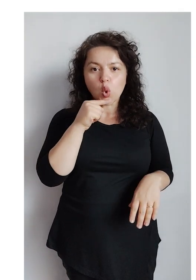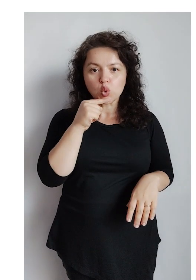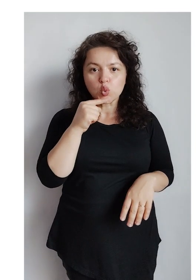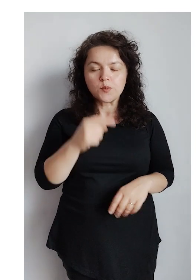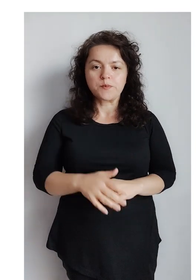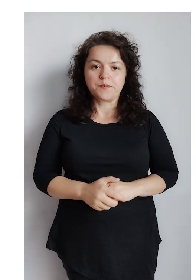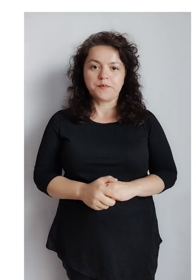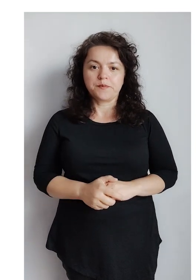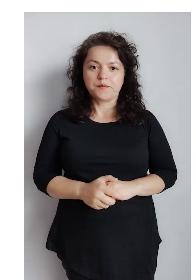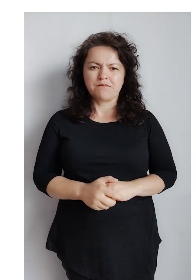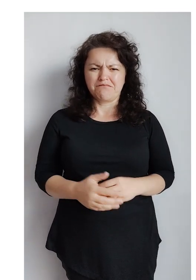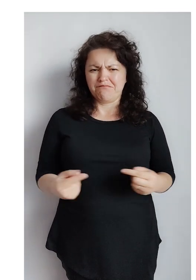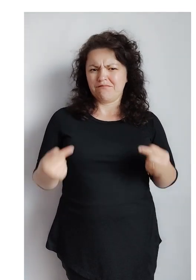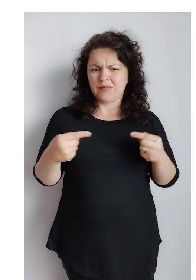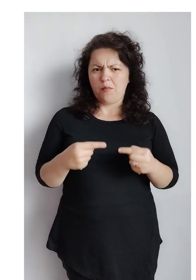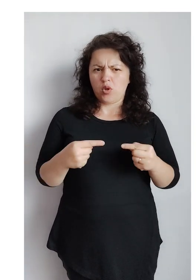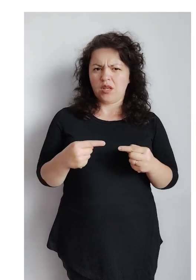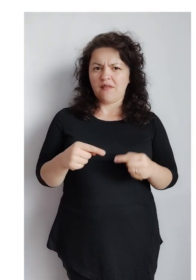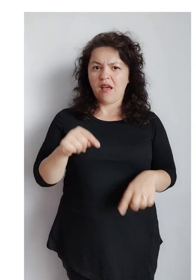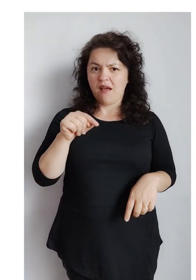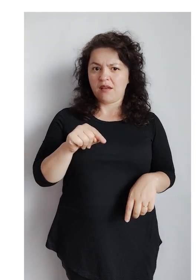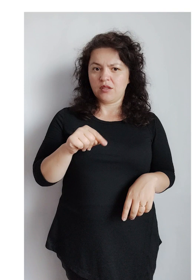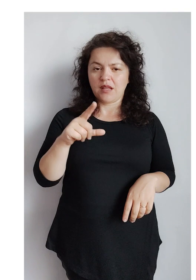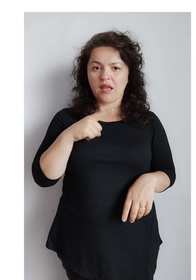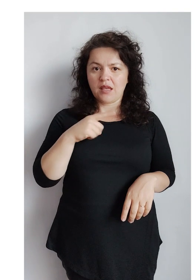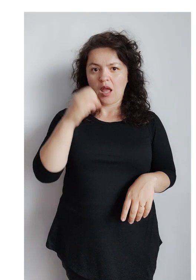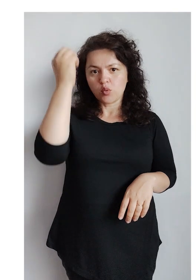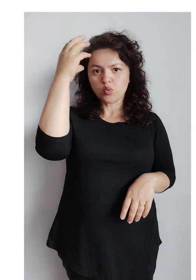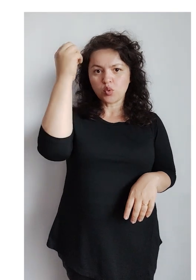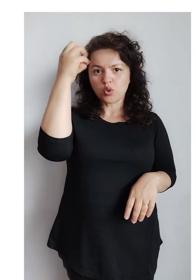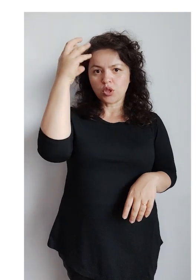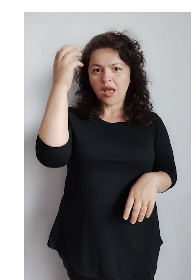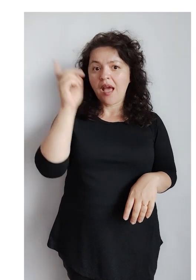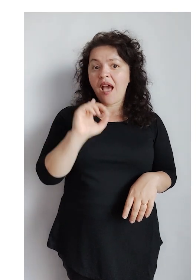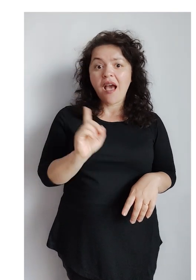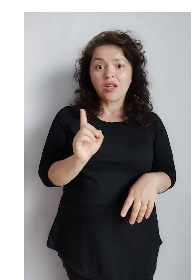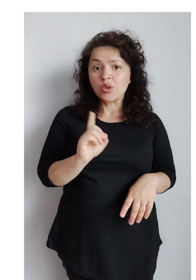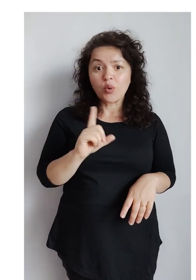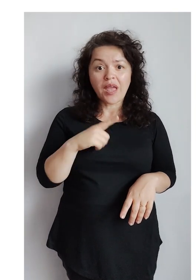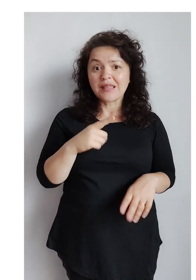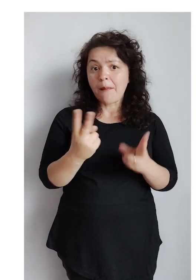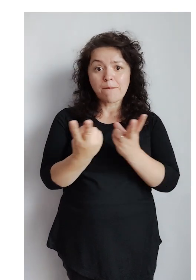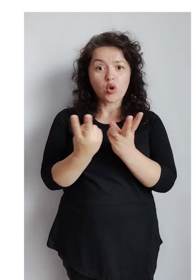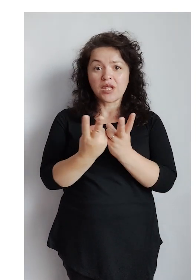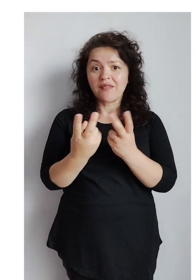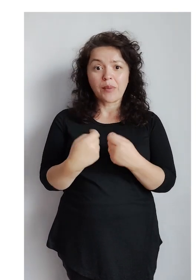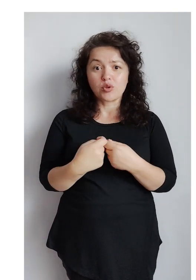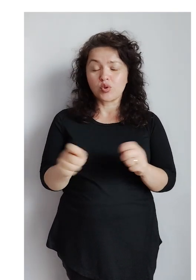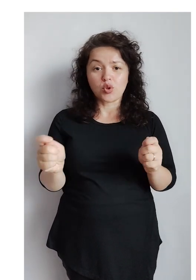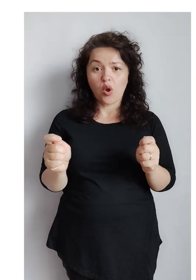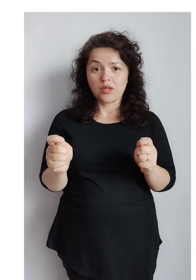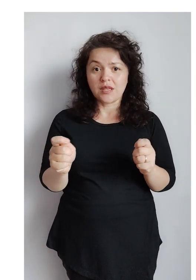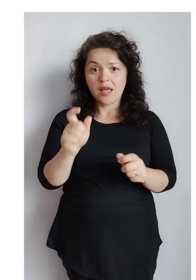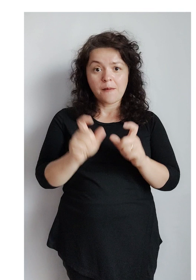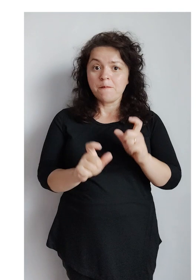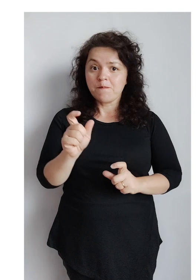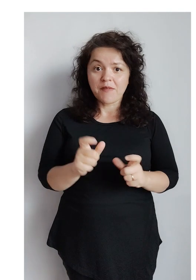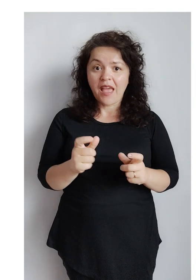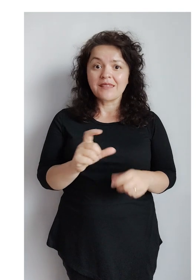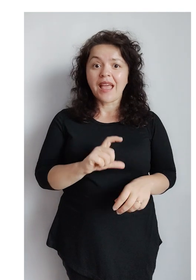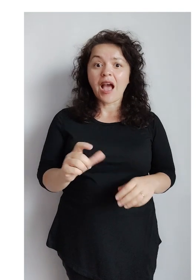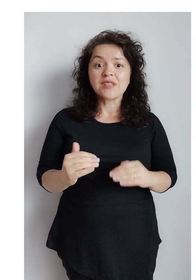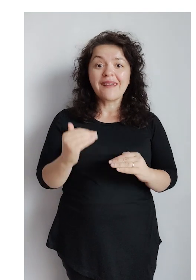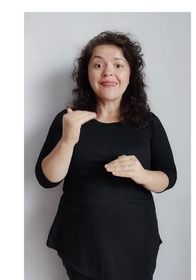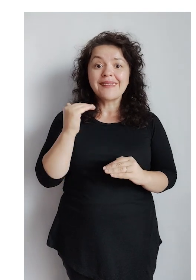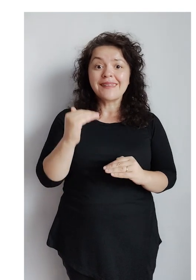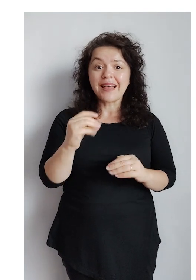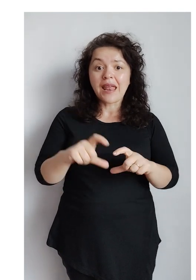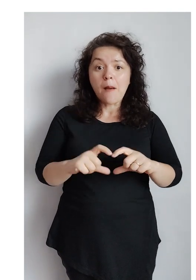Din potrivă, acesta este un duș care nu este potrivit pentru toți utilizatorii din cauza ridicării la margine